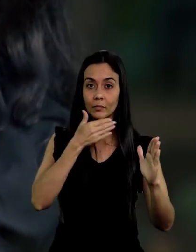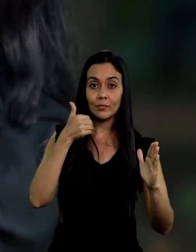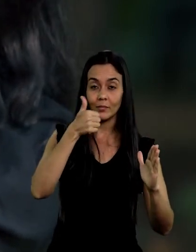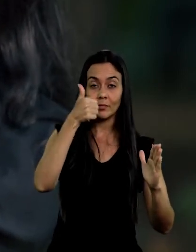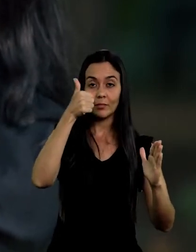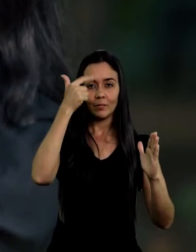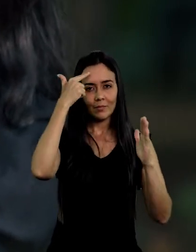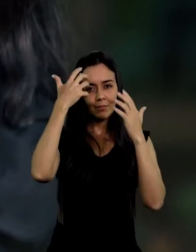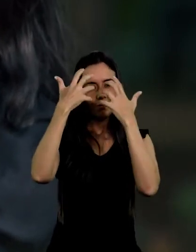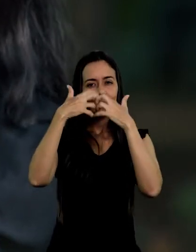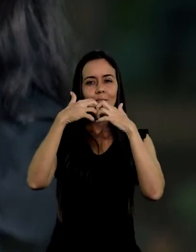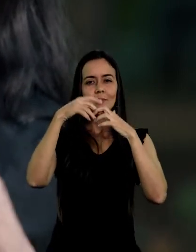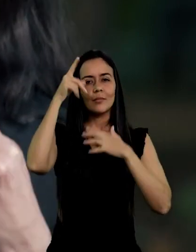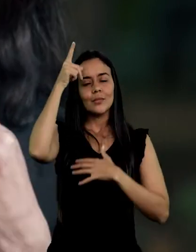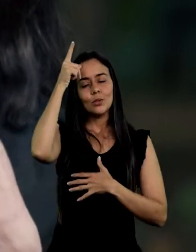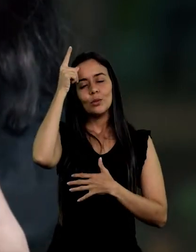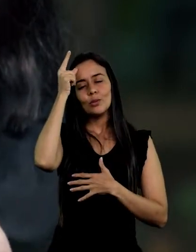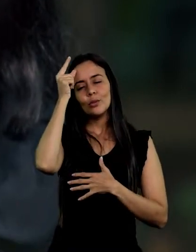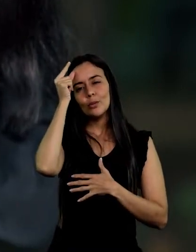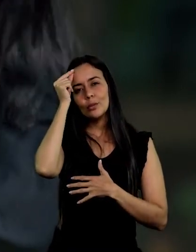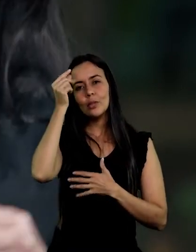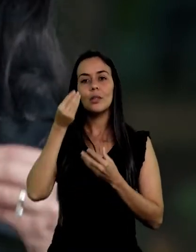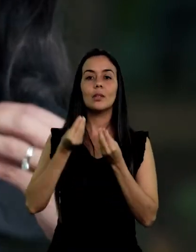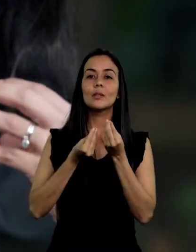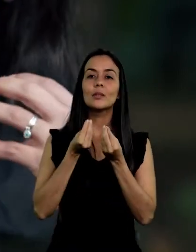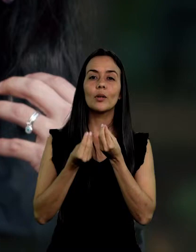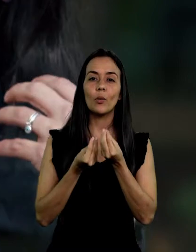a nossa saúde mental, a nossa convivência,